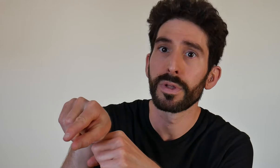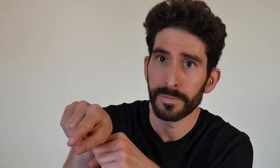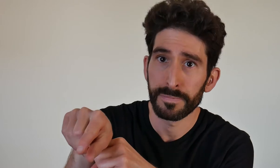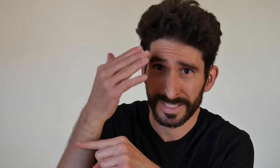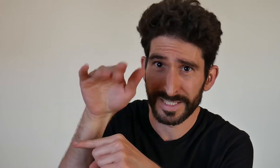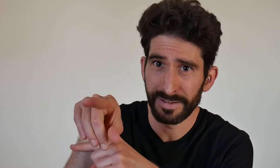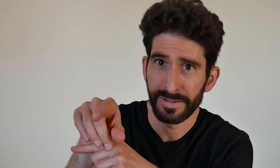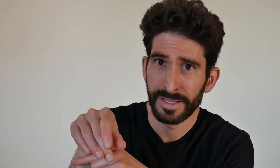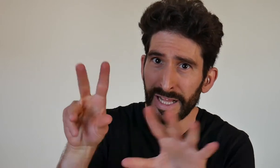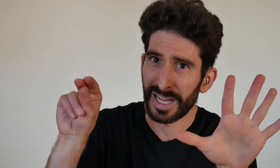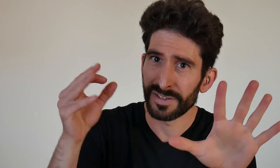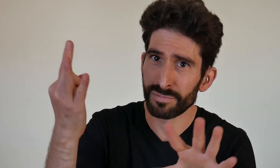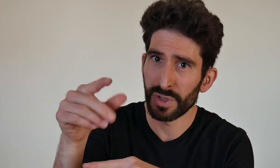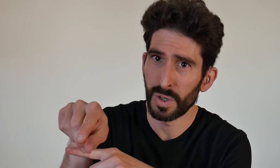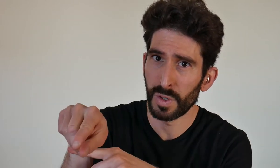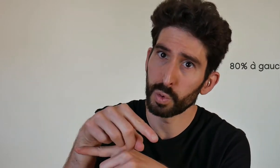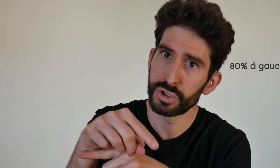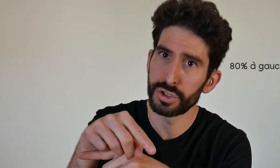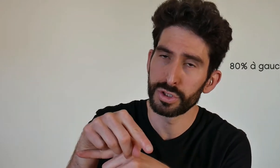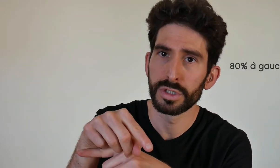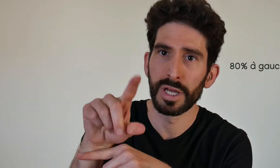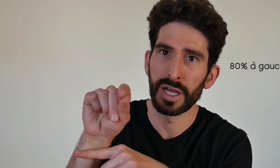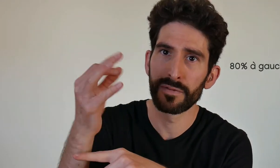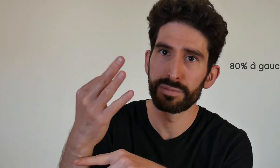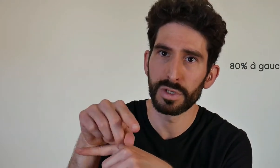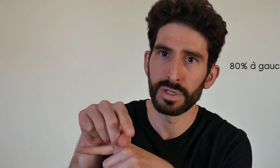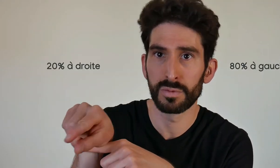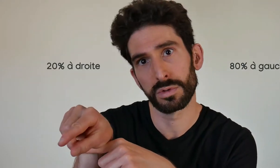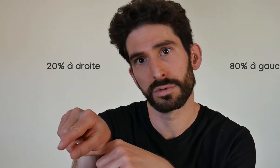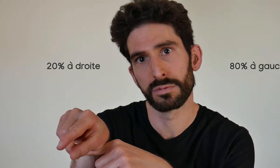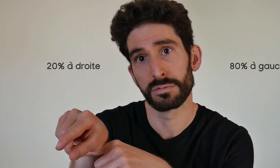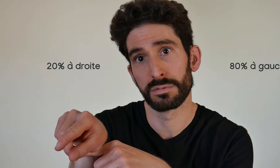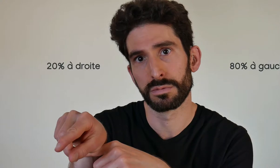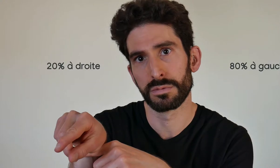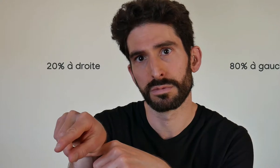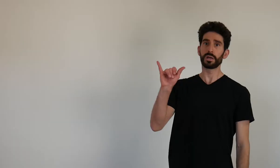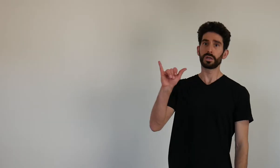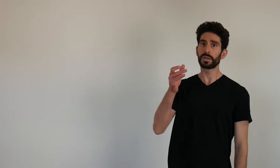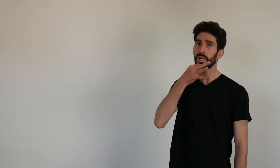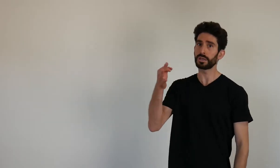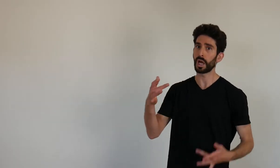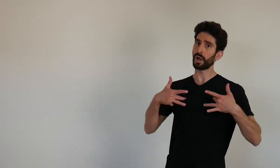Tu savais qu'elle est à 80% à gauche et 20% à droite ? Qui l'a dit ?